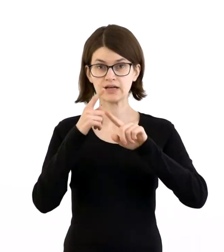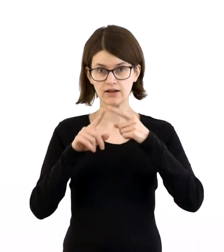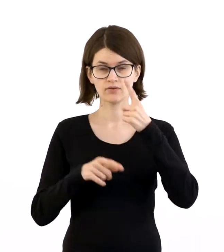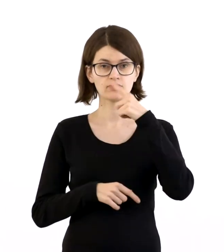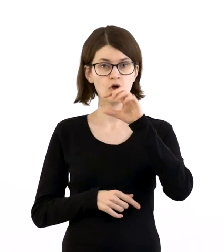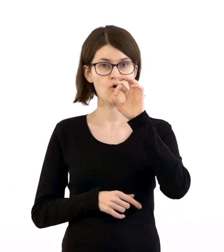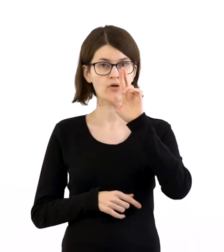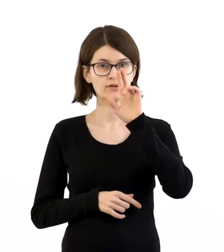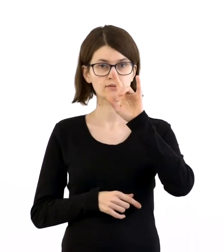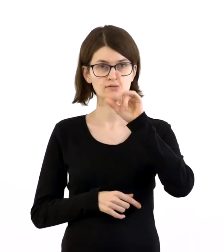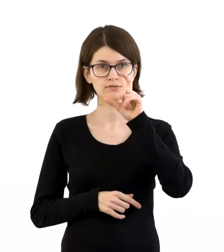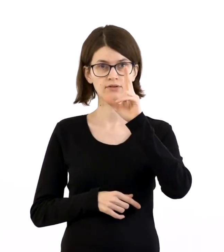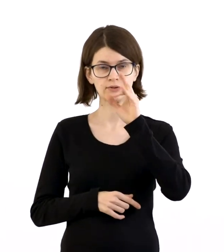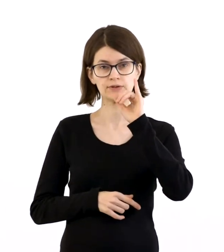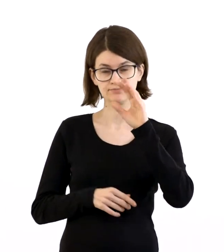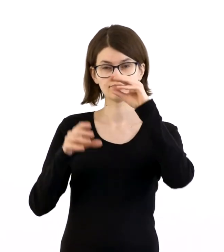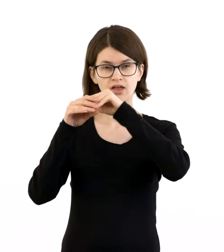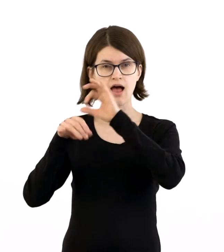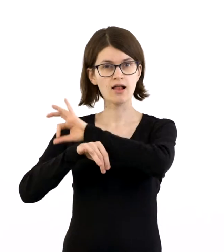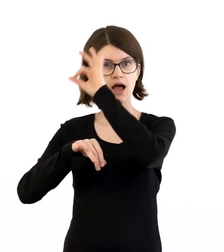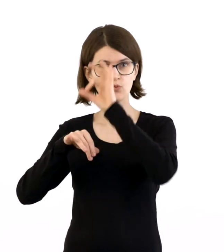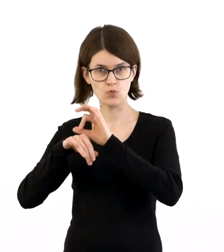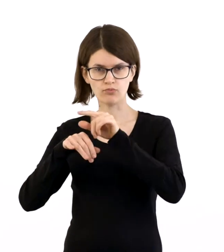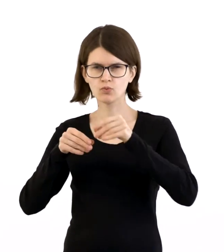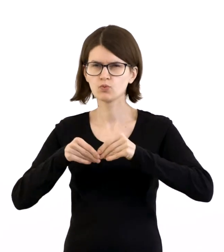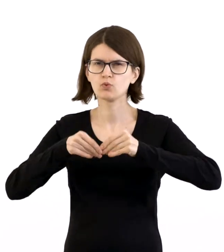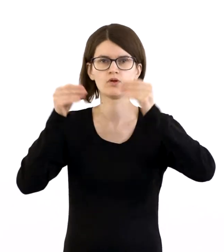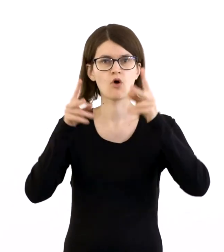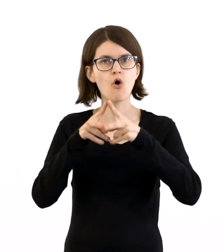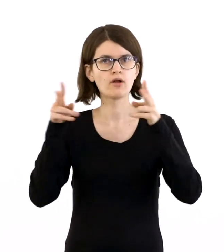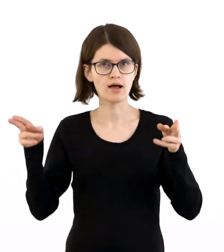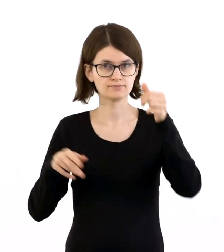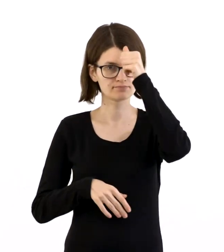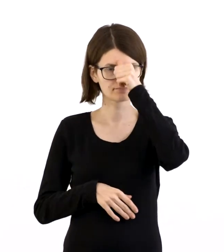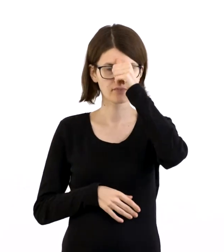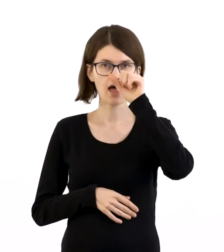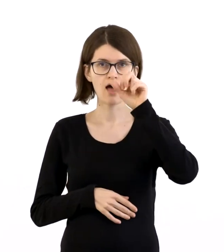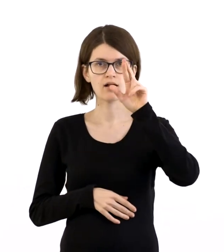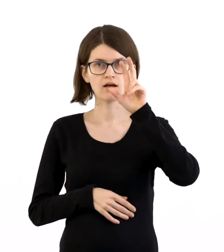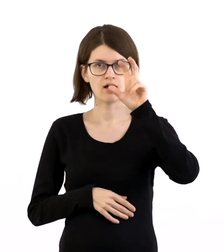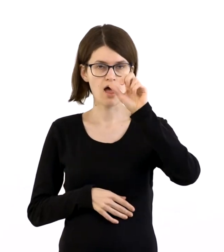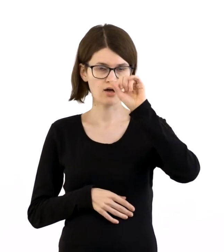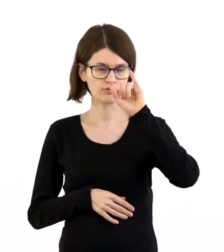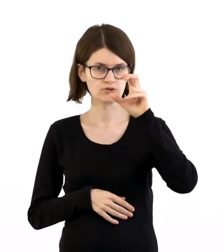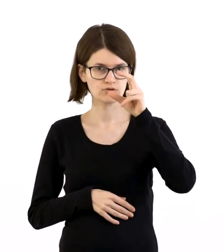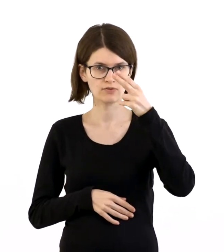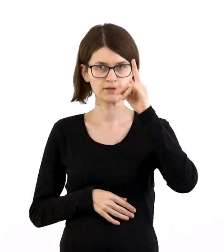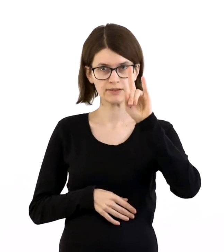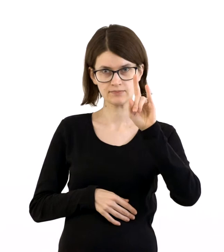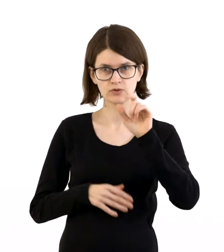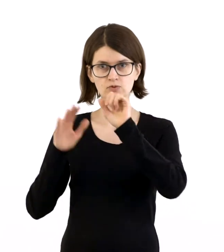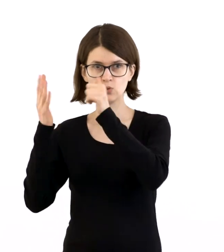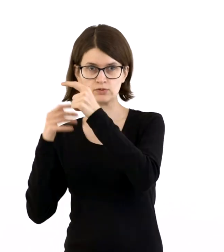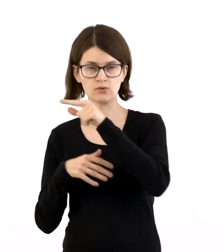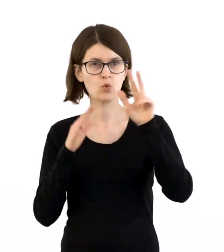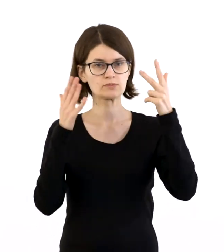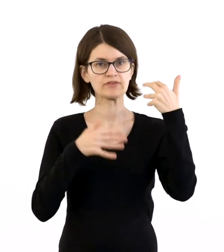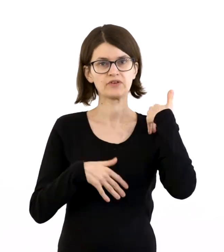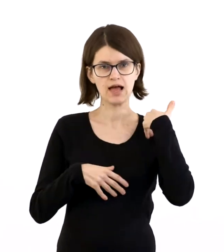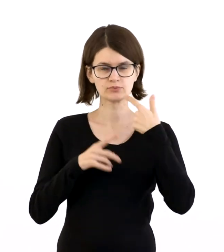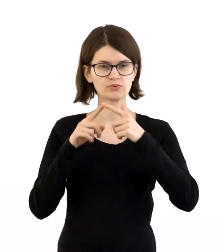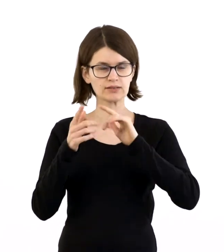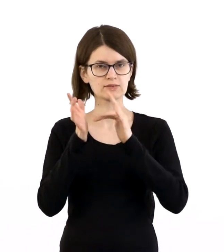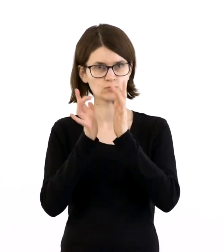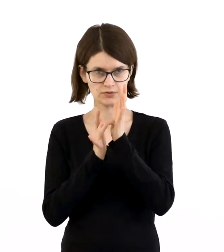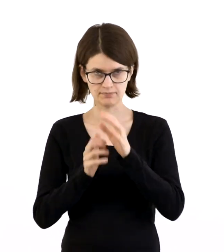Styl dorycki w architekturze wykształcił się w okresie archaicznym (VI – VIII w. p.n.e.).